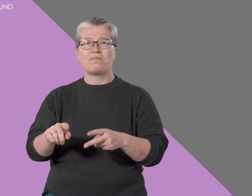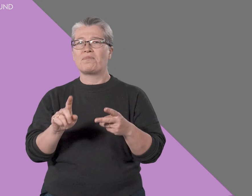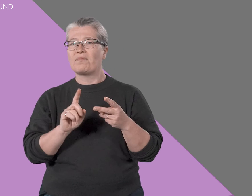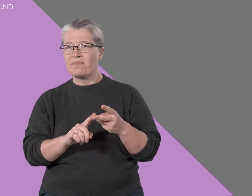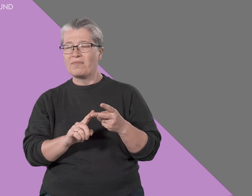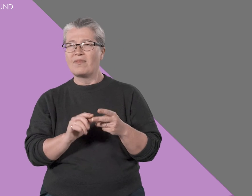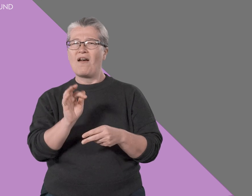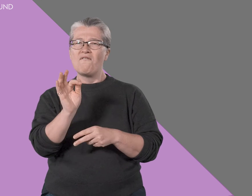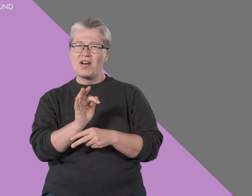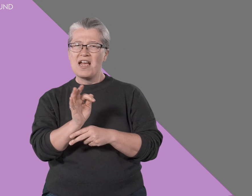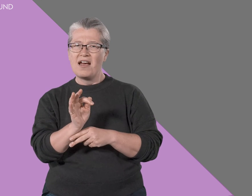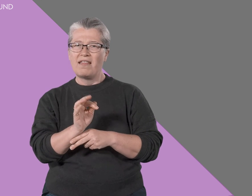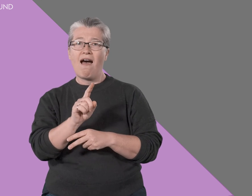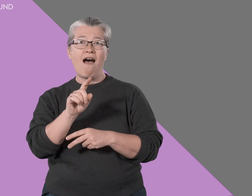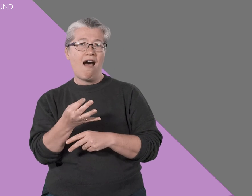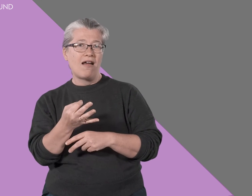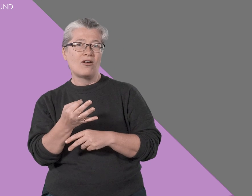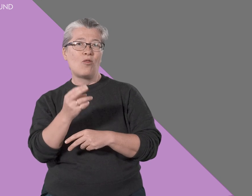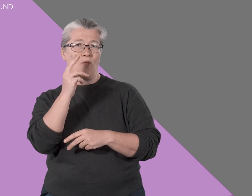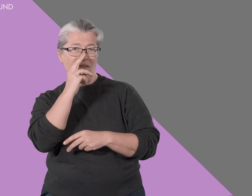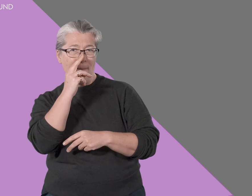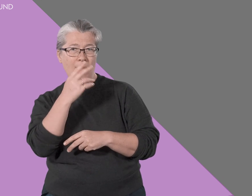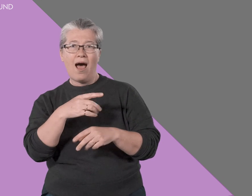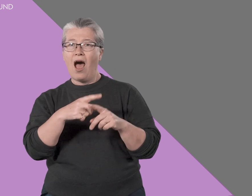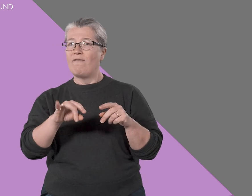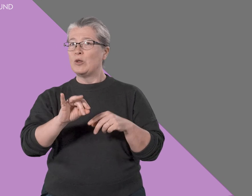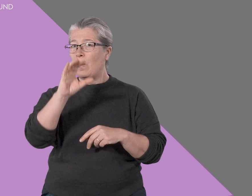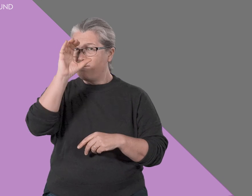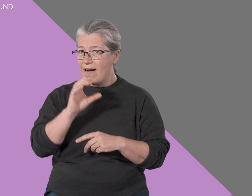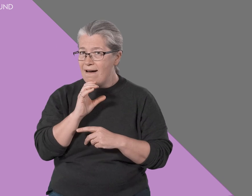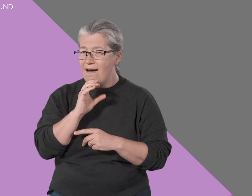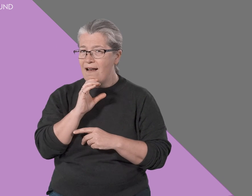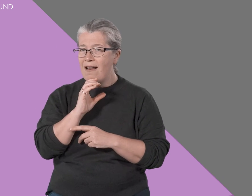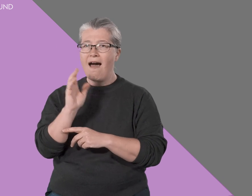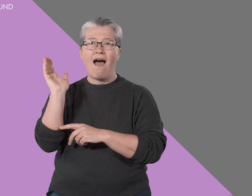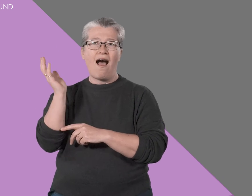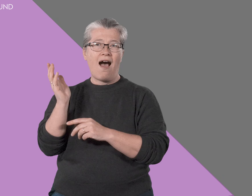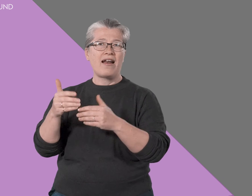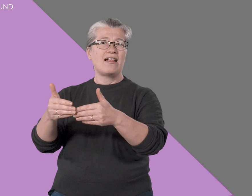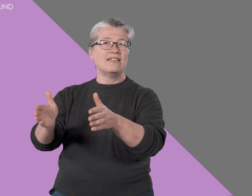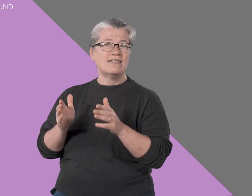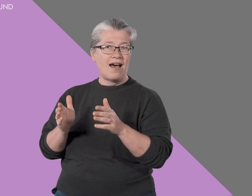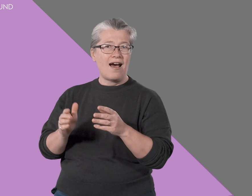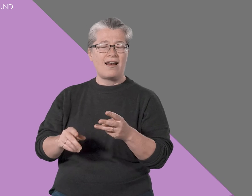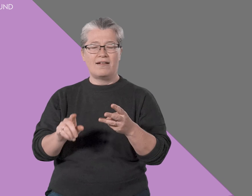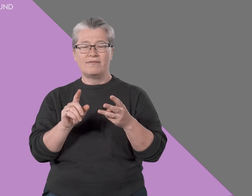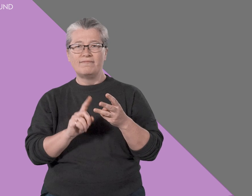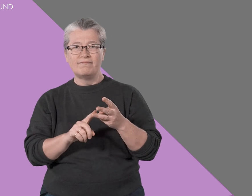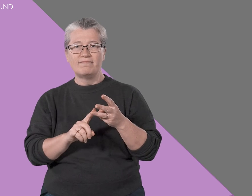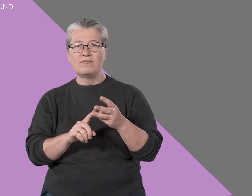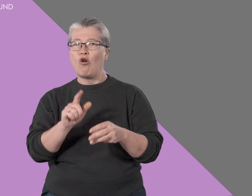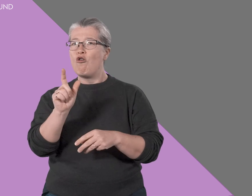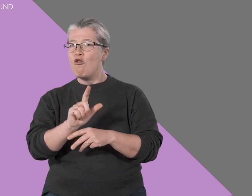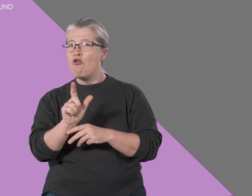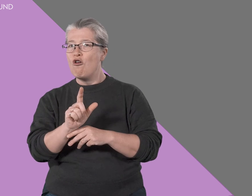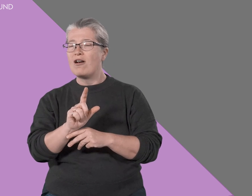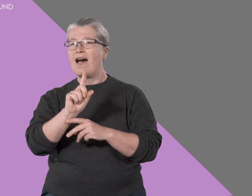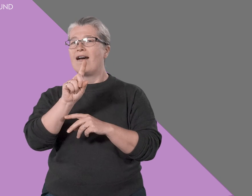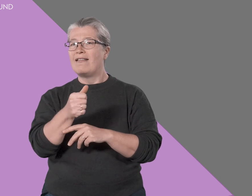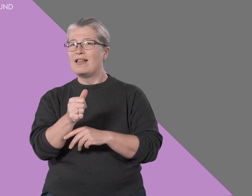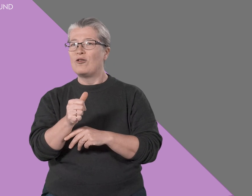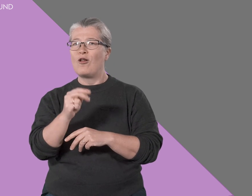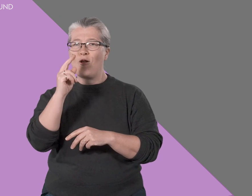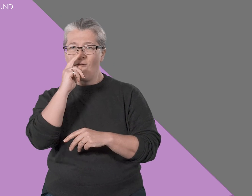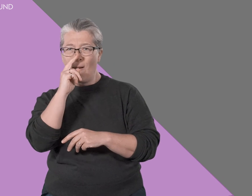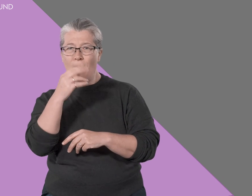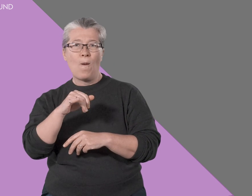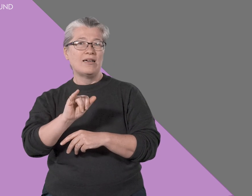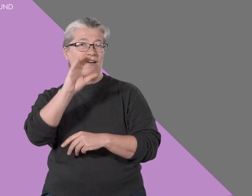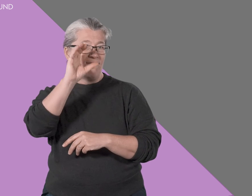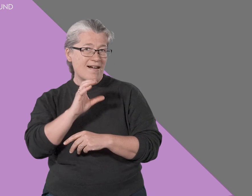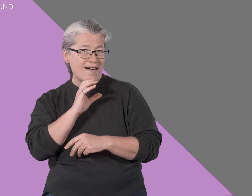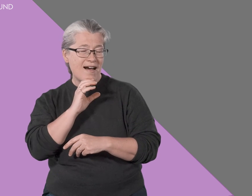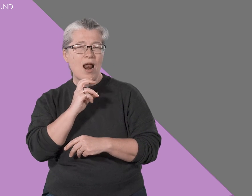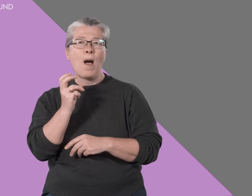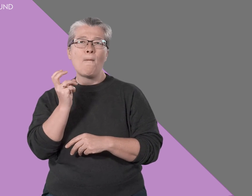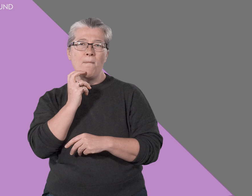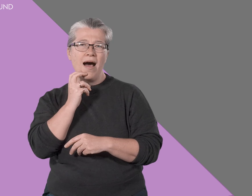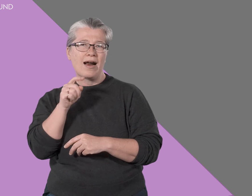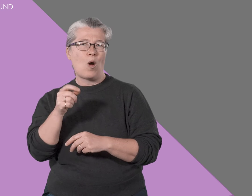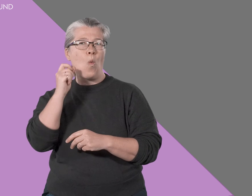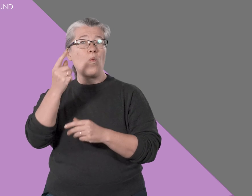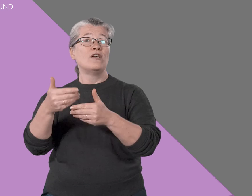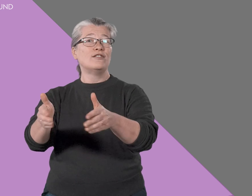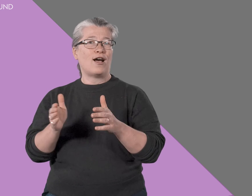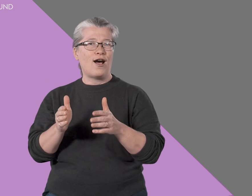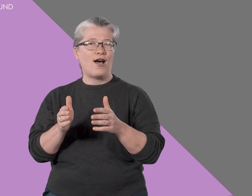fre 18.11 kl. 18.30 Kaarina-sali och lö 19.11 kl. 18.00 Pargas kultursal.